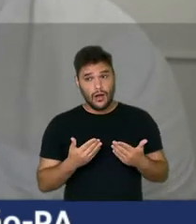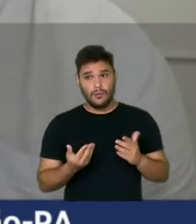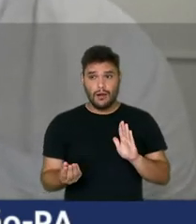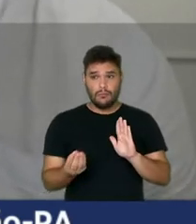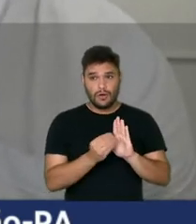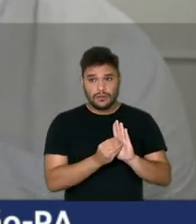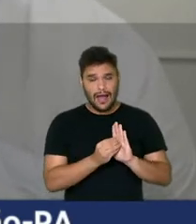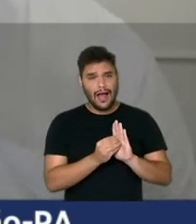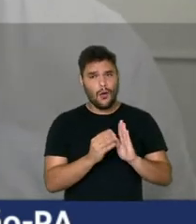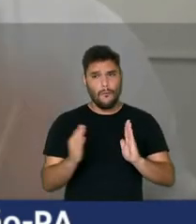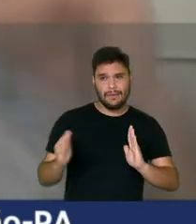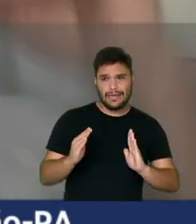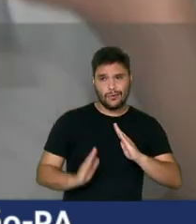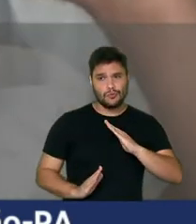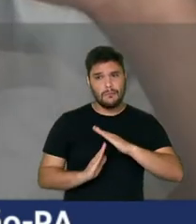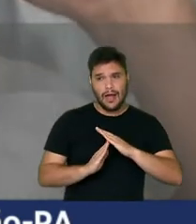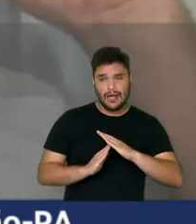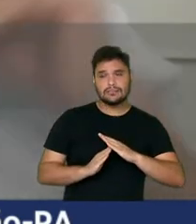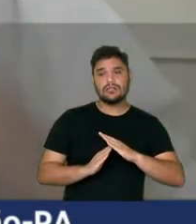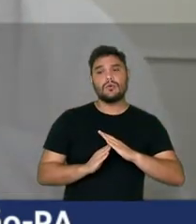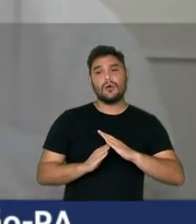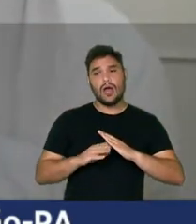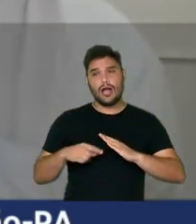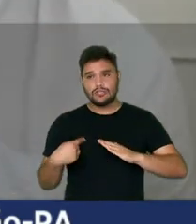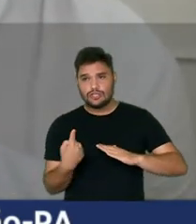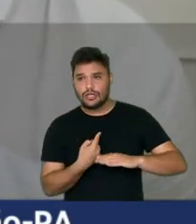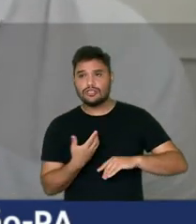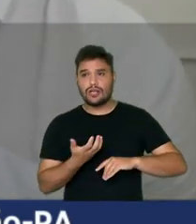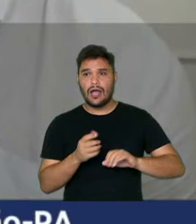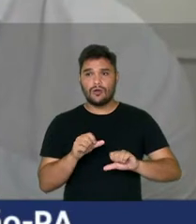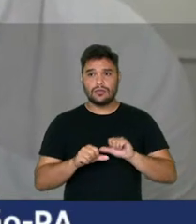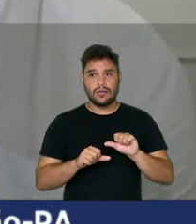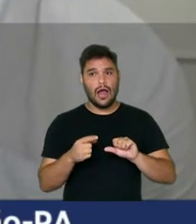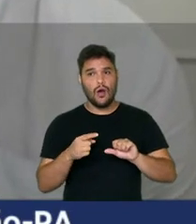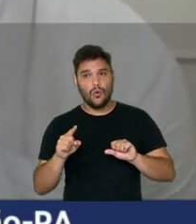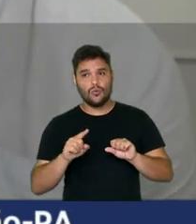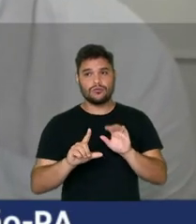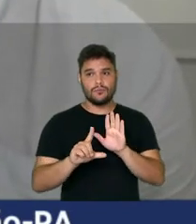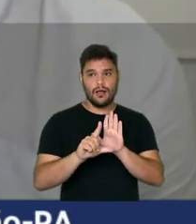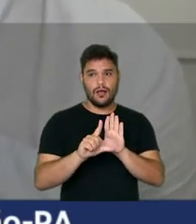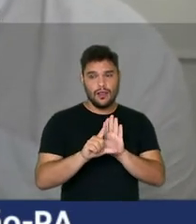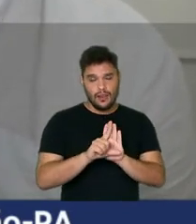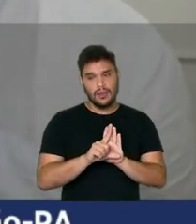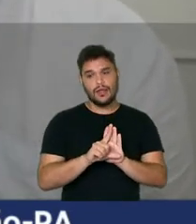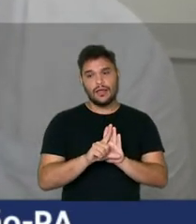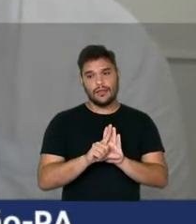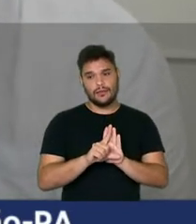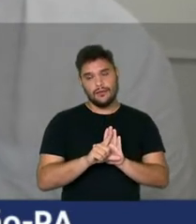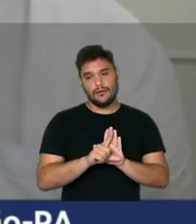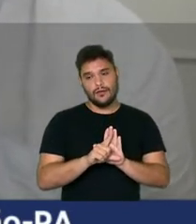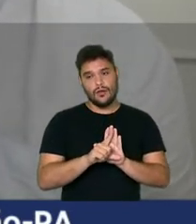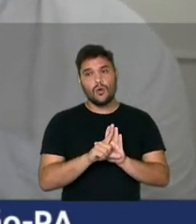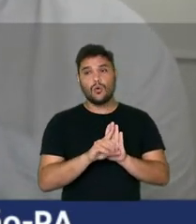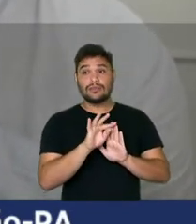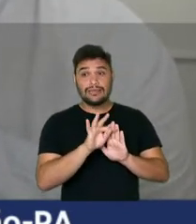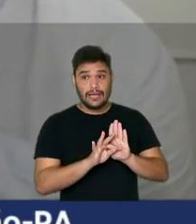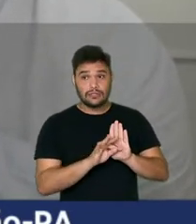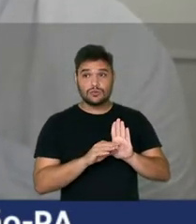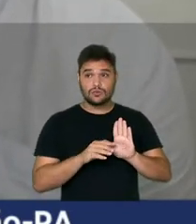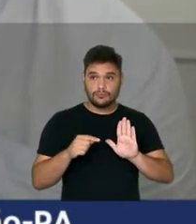VIGENTES E NO MÁXIMO 21 ANOS, ASSIM PARA INSERIR CLÁUSULA DE VIGÊNCIA MÁXIMA PERMITIDA, PROPOMOS ALTERAR O ÚLTIMO DISPOSITIVO DAS PROPOSIÇÕES COM SEGUINTE